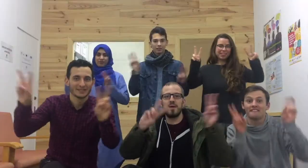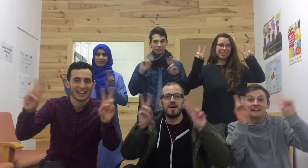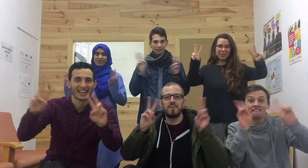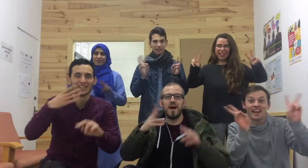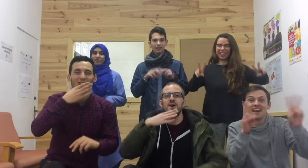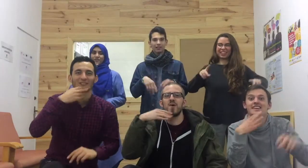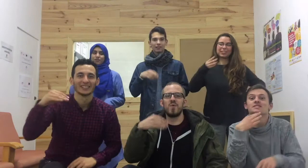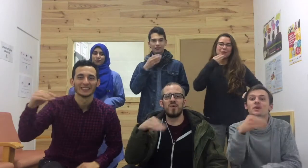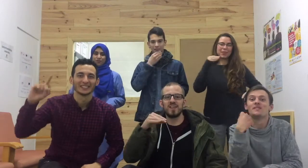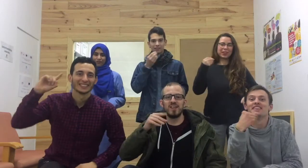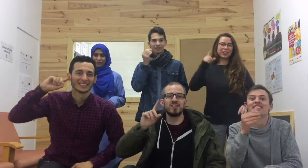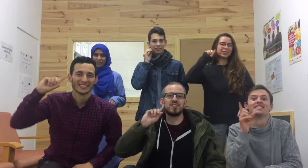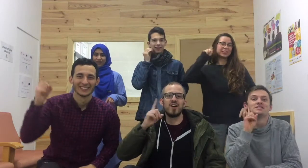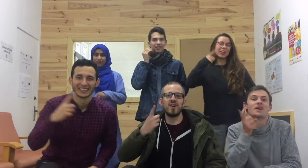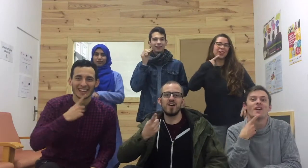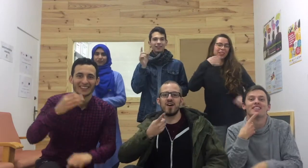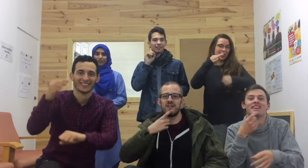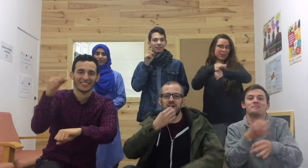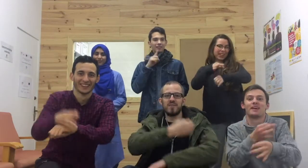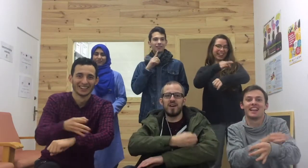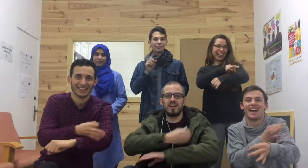¡Viva la juventud sorda de Baleares!